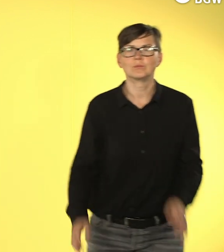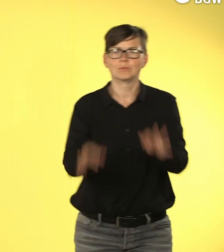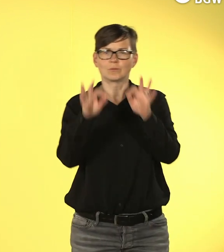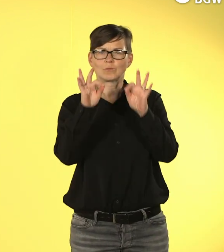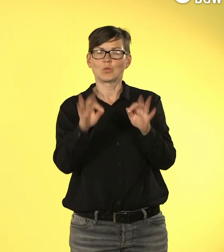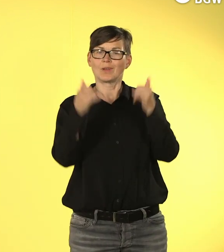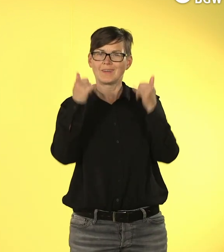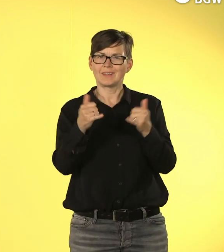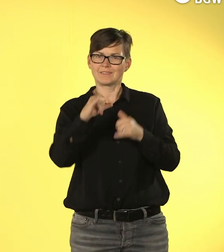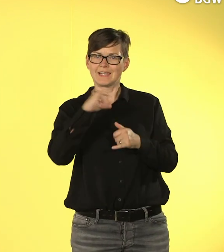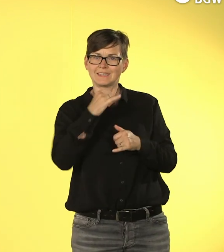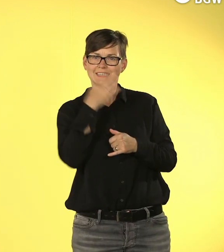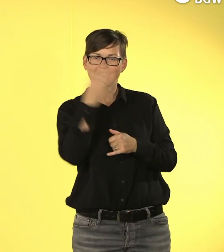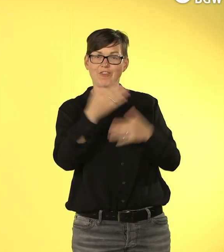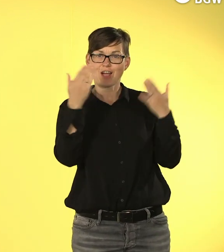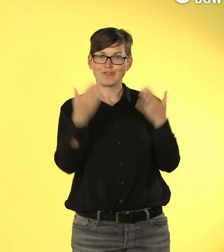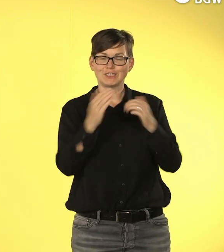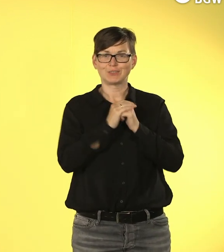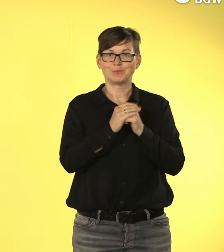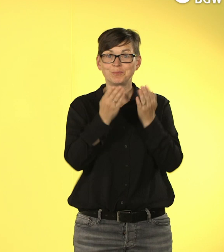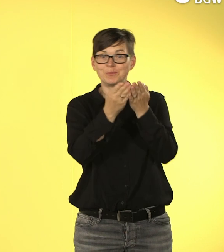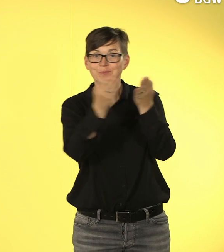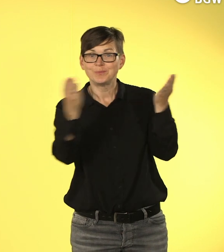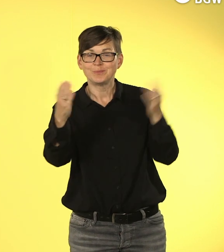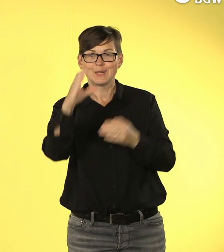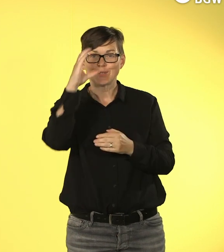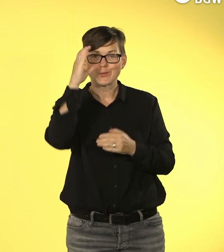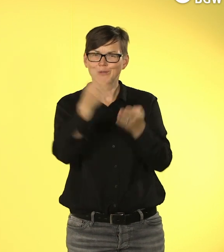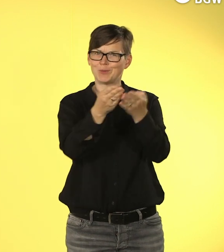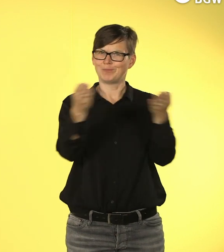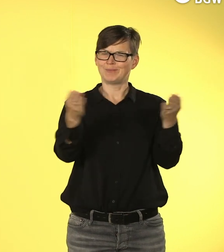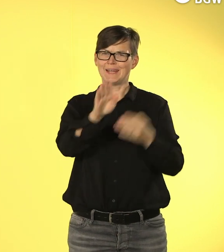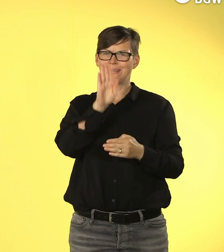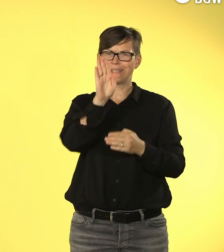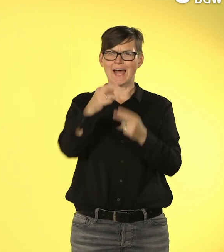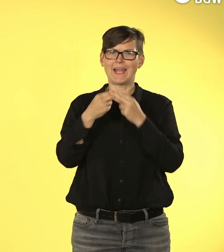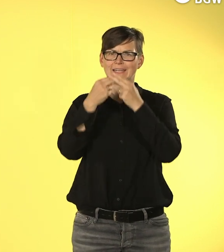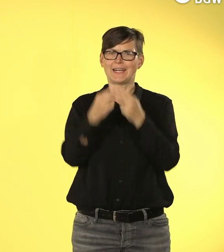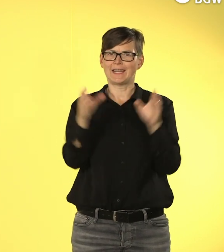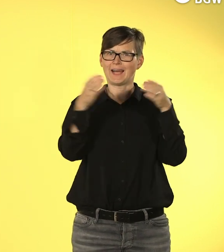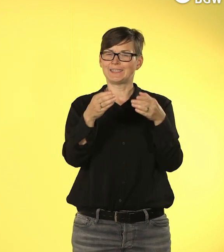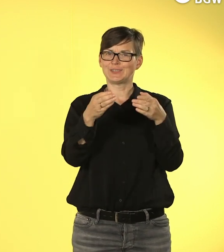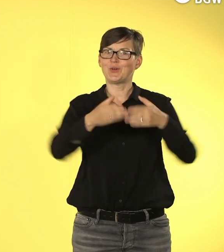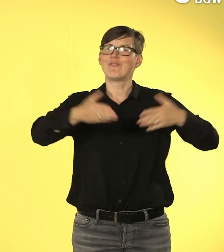Welche Generationen hören uns jetzt zu?